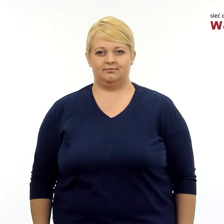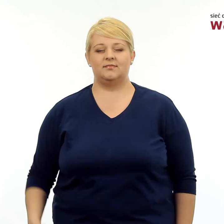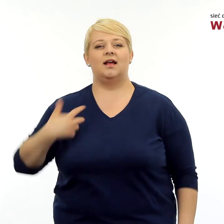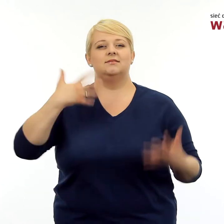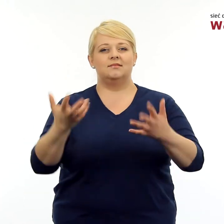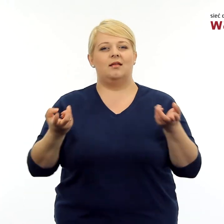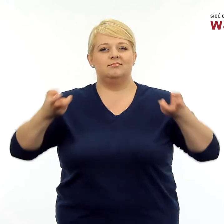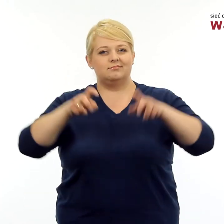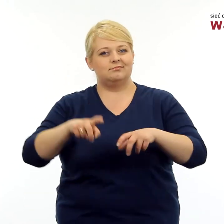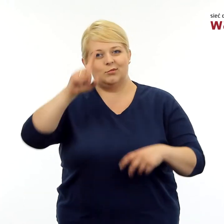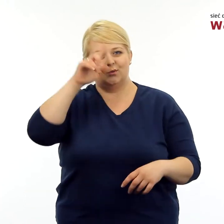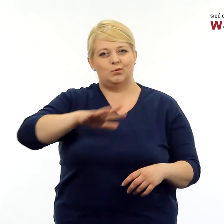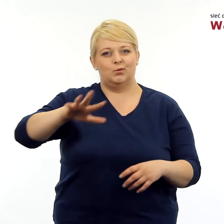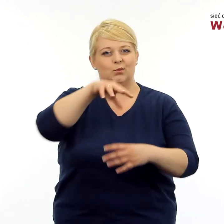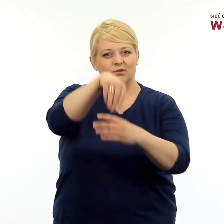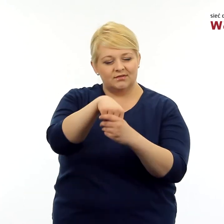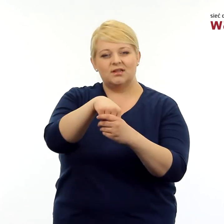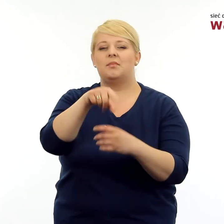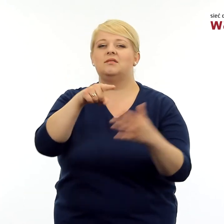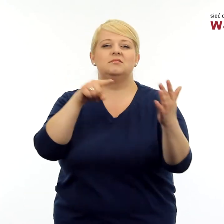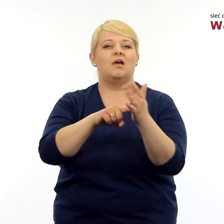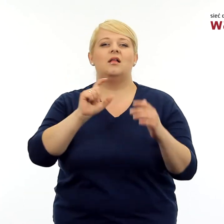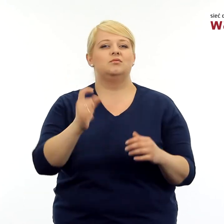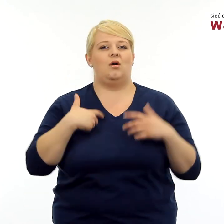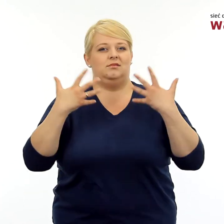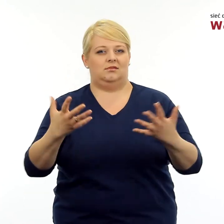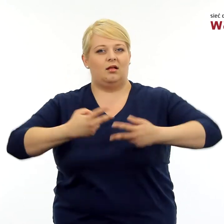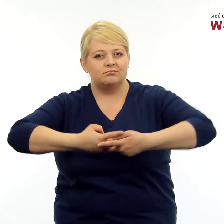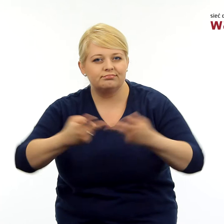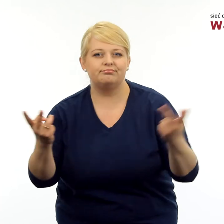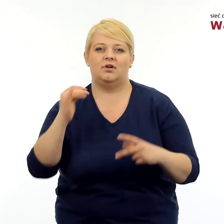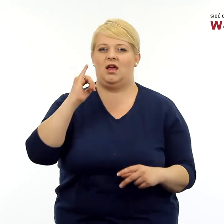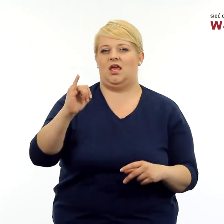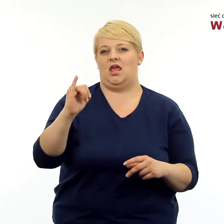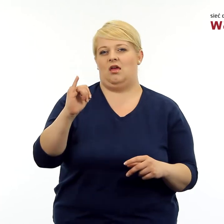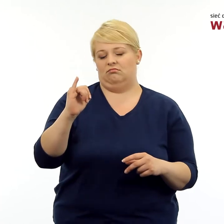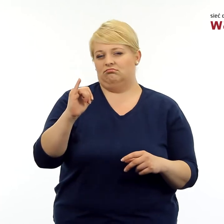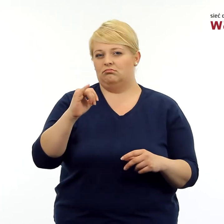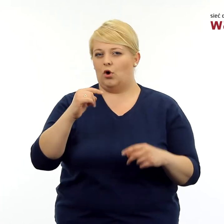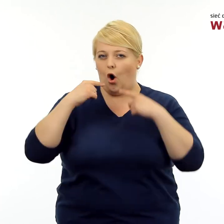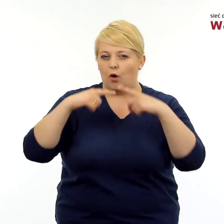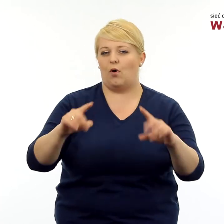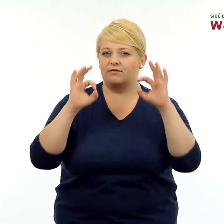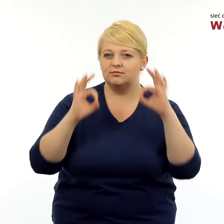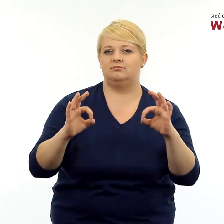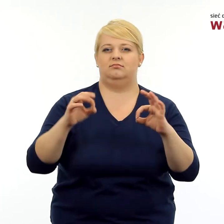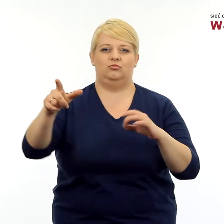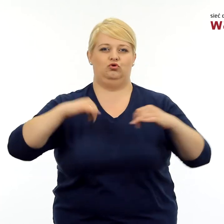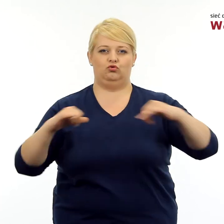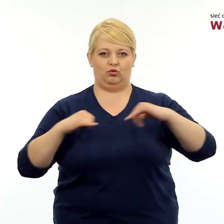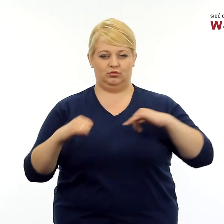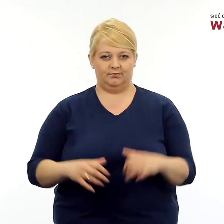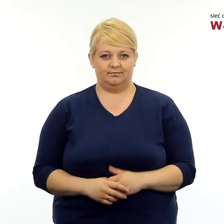Budujemy ruch społeczny na rzecz jawnego i odpowiedzialnego rządzenia.